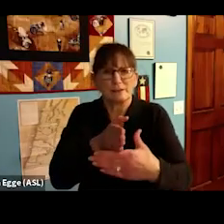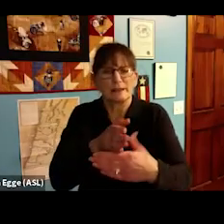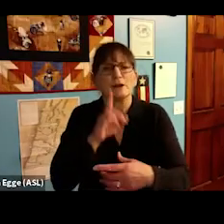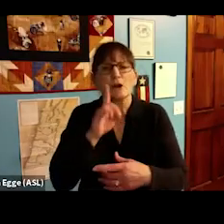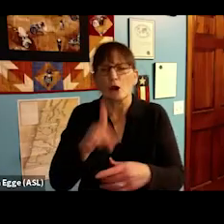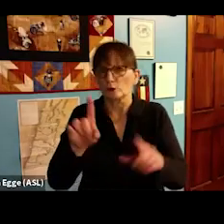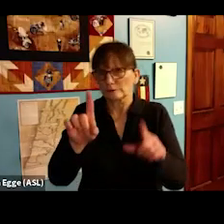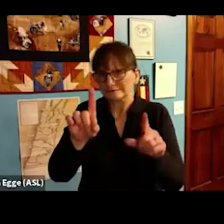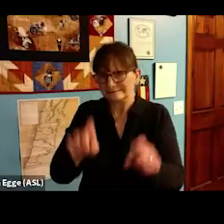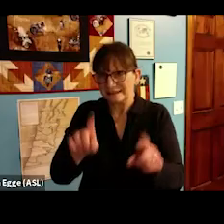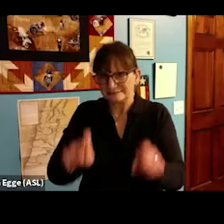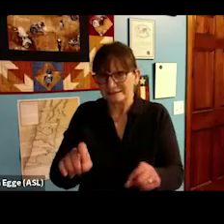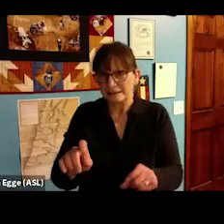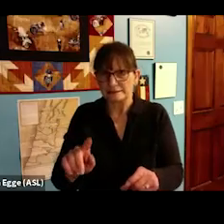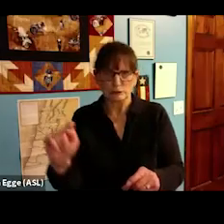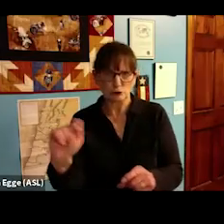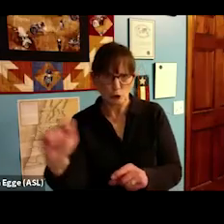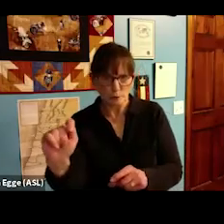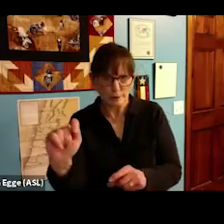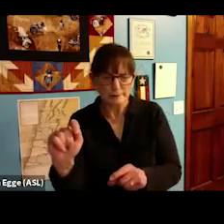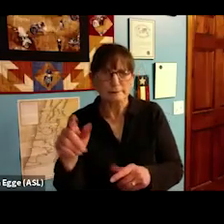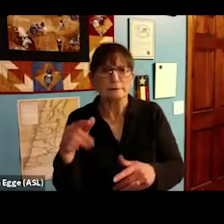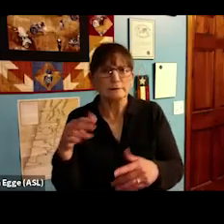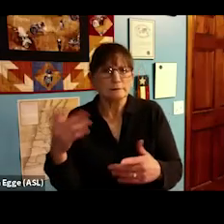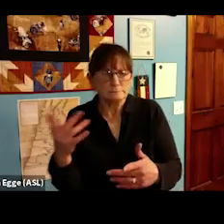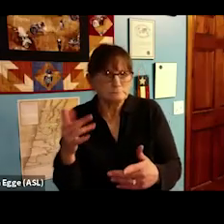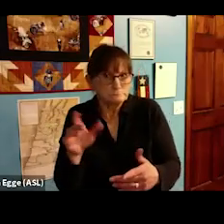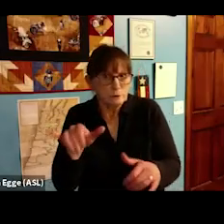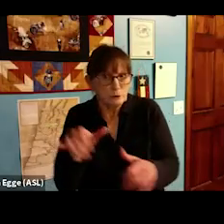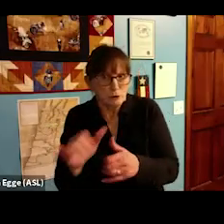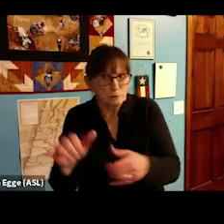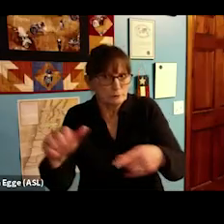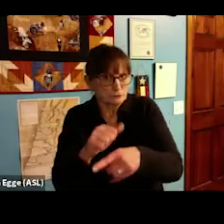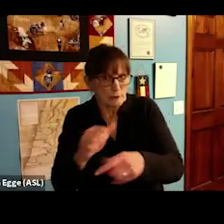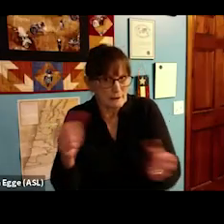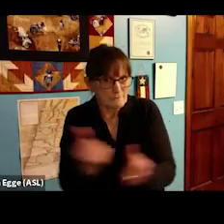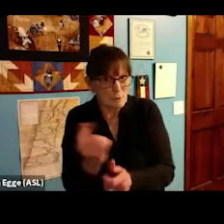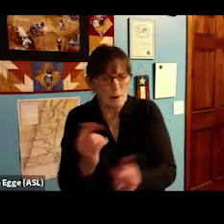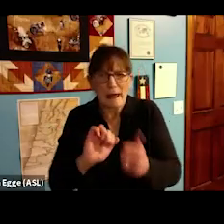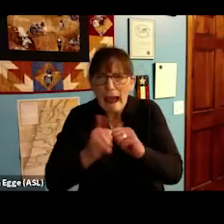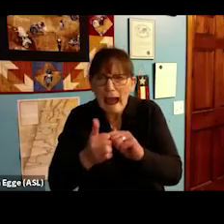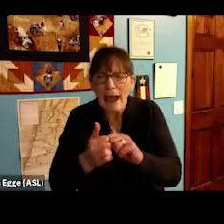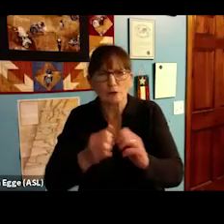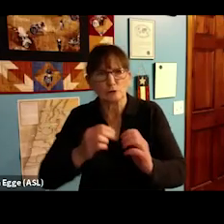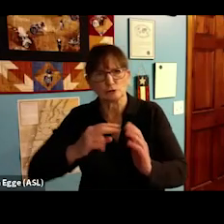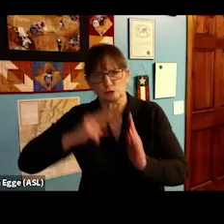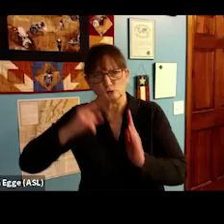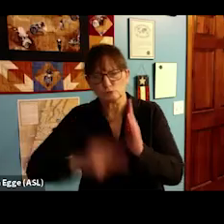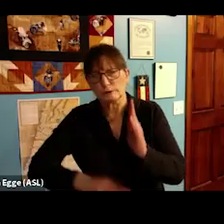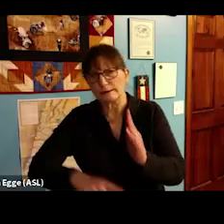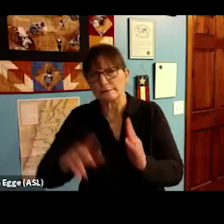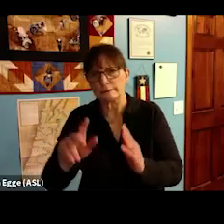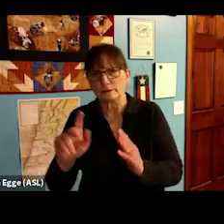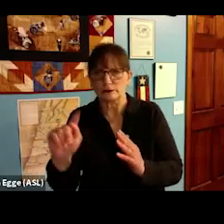proveedores de tratamiento, profesionales escolares u otros representantes de terceros, incluidos los proveedores de SOAR,